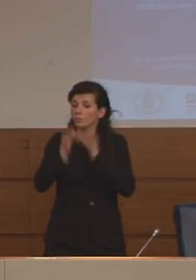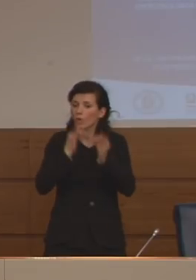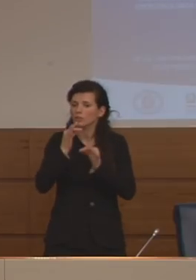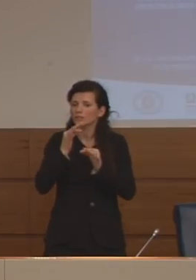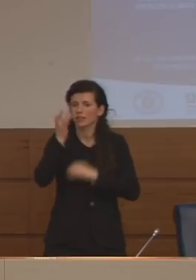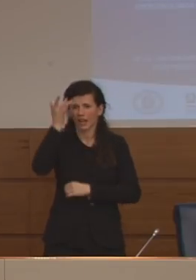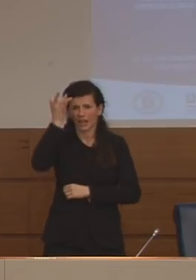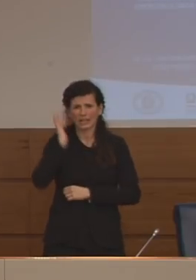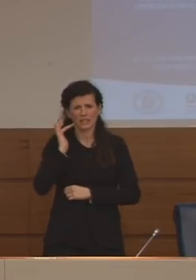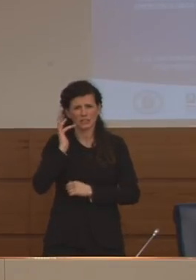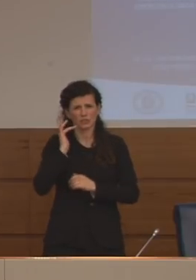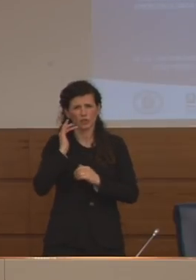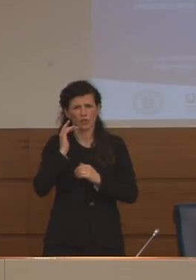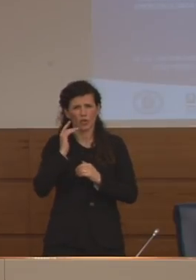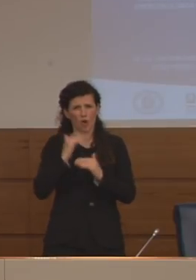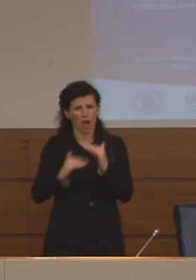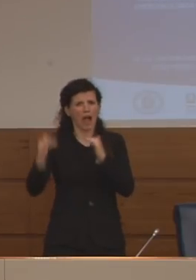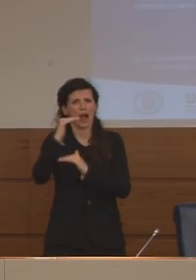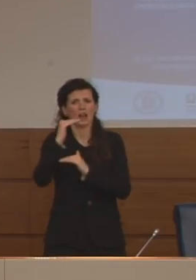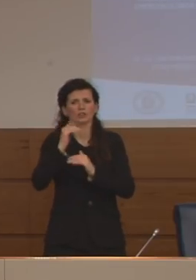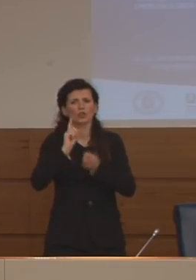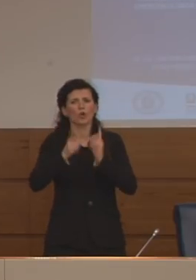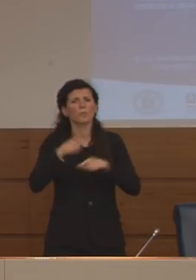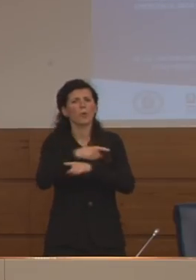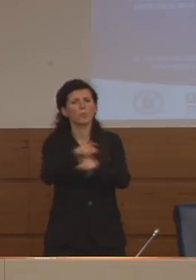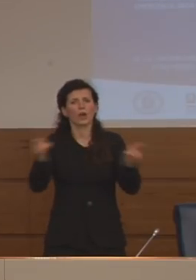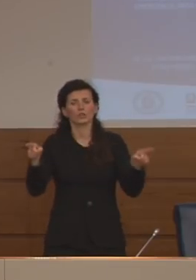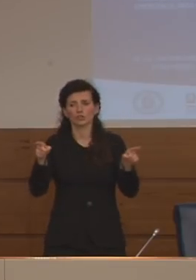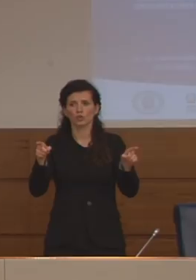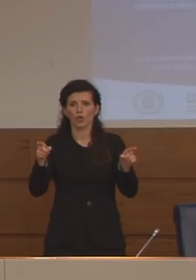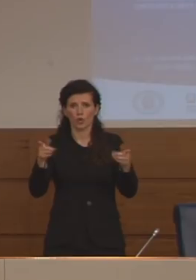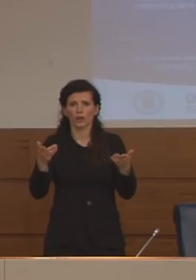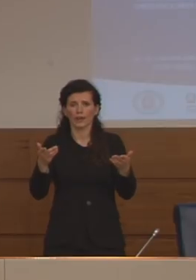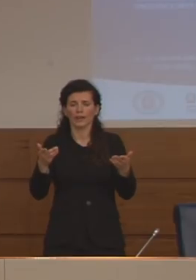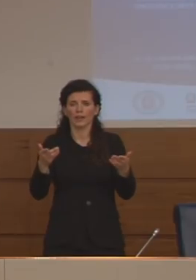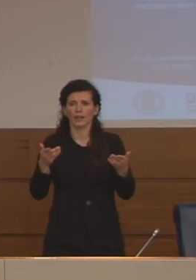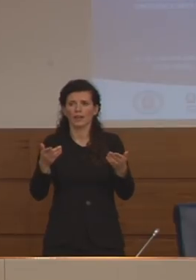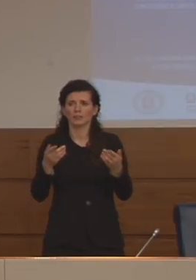vista l'ordinanza, quindi vista la obbligatorietà.